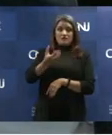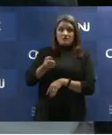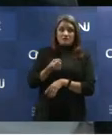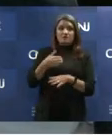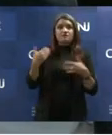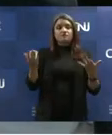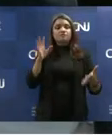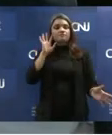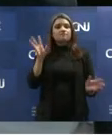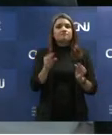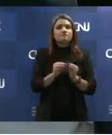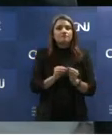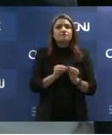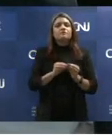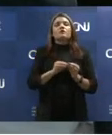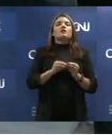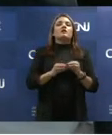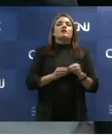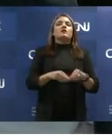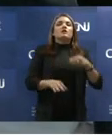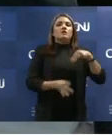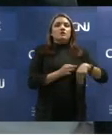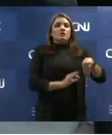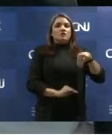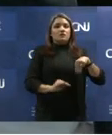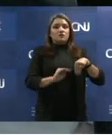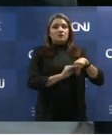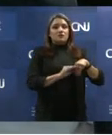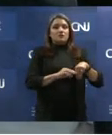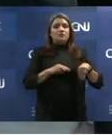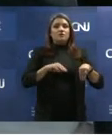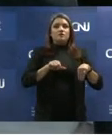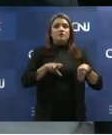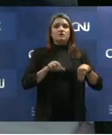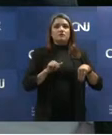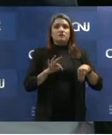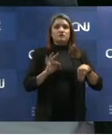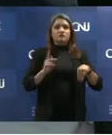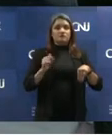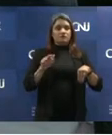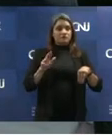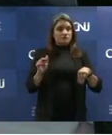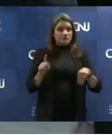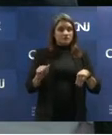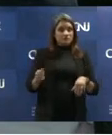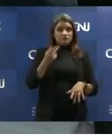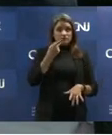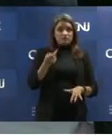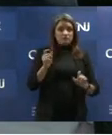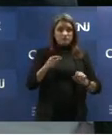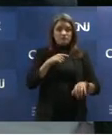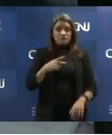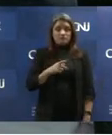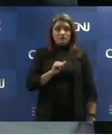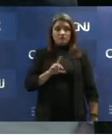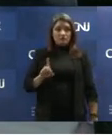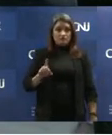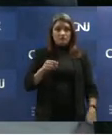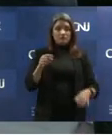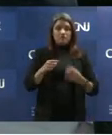Corregedora Nacional de Justiça, Ministra Maria Thereza de Assis Moura, de instauração do PAD contra o juiz Luís Carlos Honório de Valois Coelho.